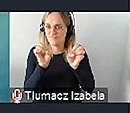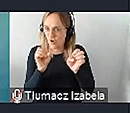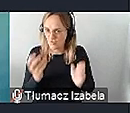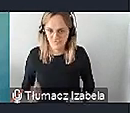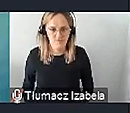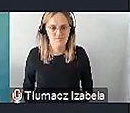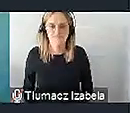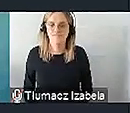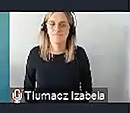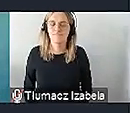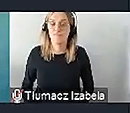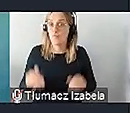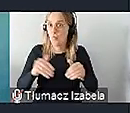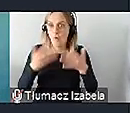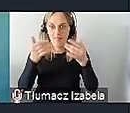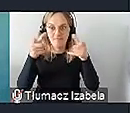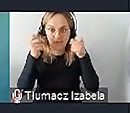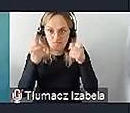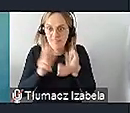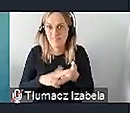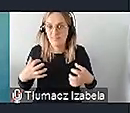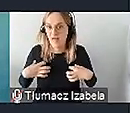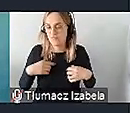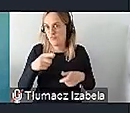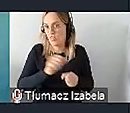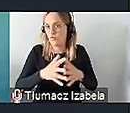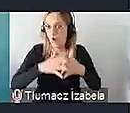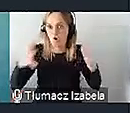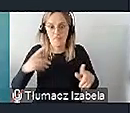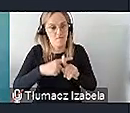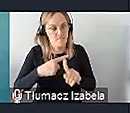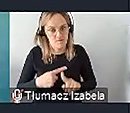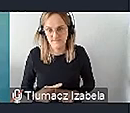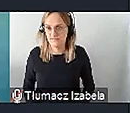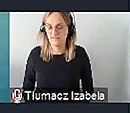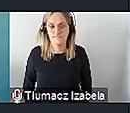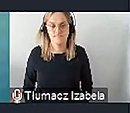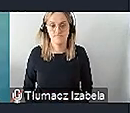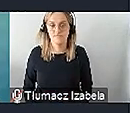Mogą być rysowane na żywo - to jest też ogromną wartością. Przykuwają na pewno uwagę.